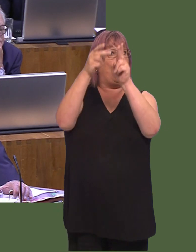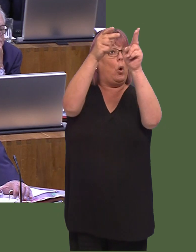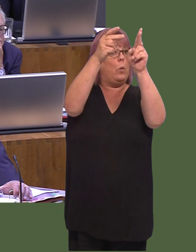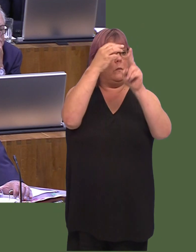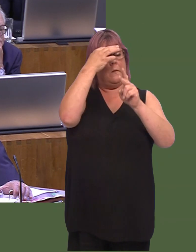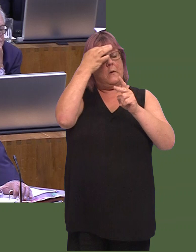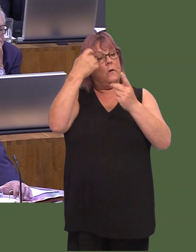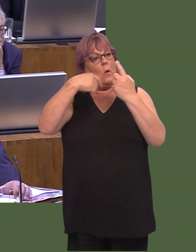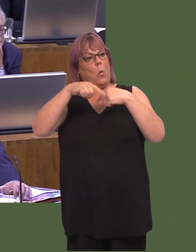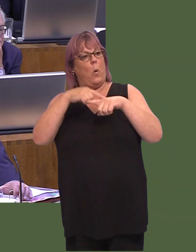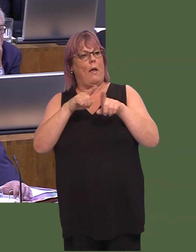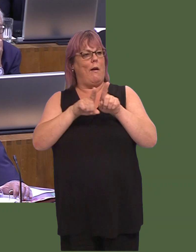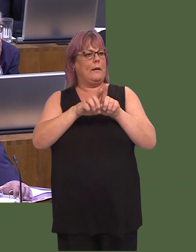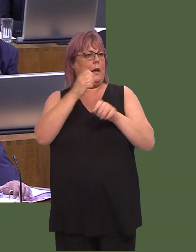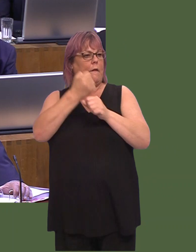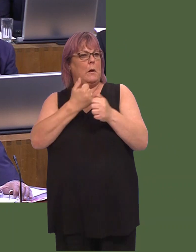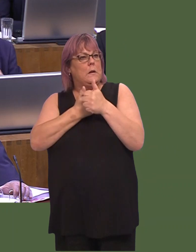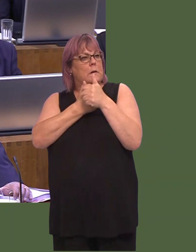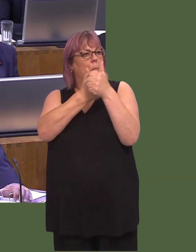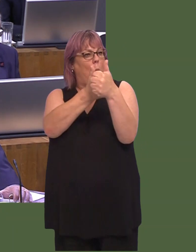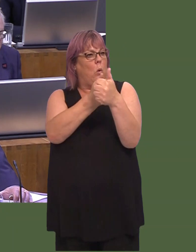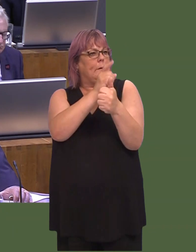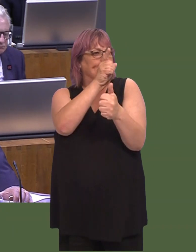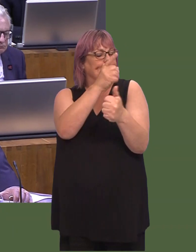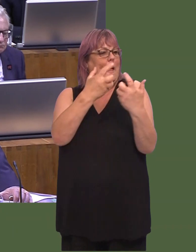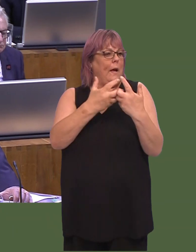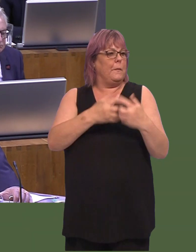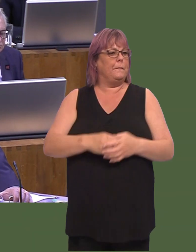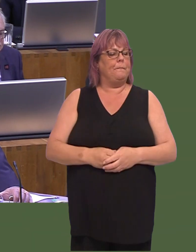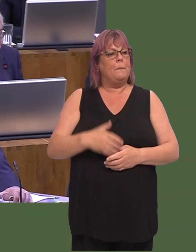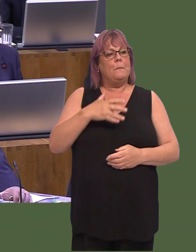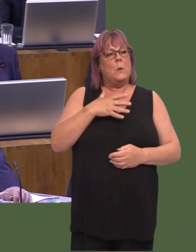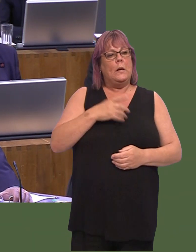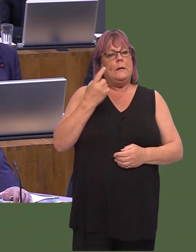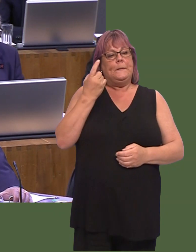y Deyrnas Unedig wedi gallu dodi mewn i forlyn Abertawe, er enghraifft, fod hynny'n rhywbeth